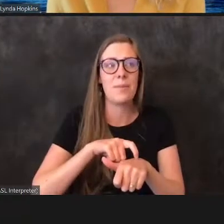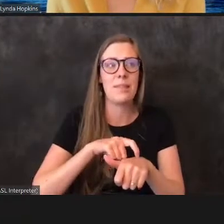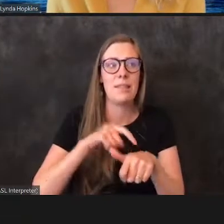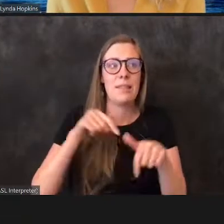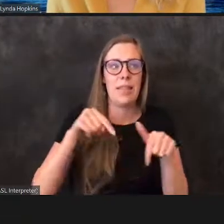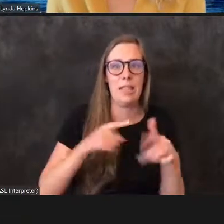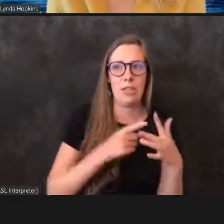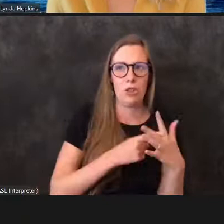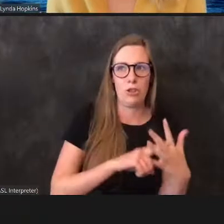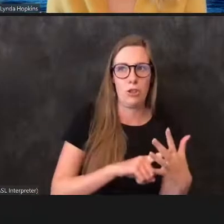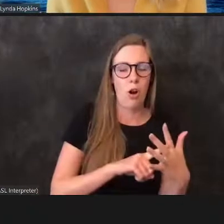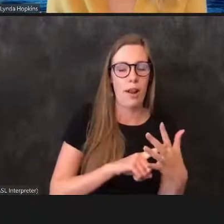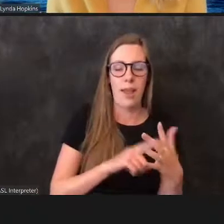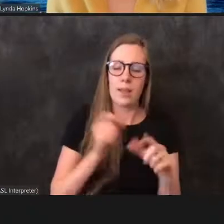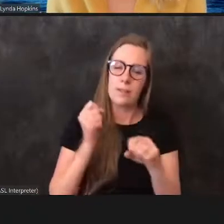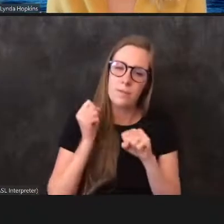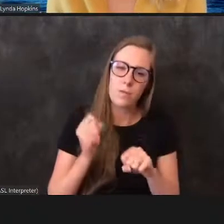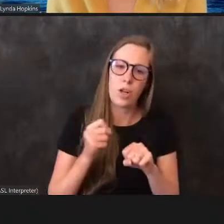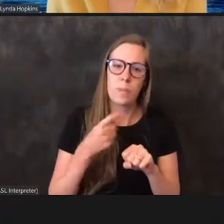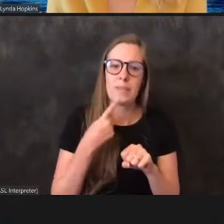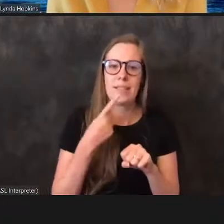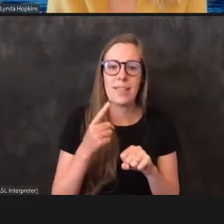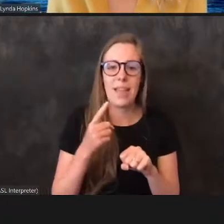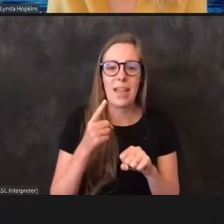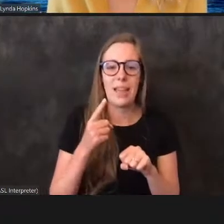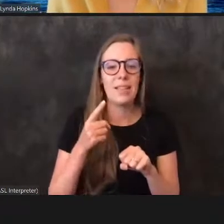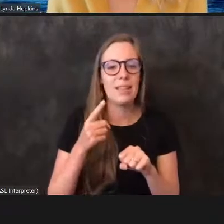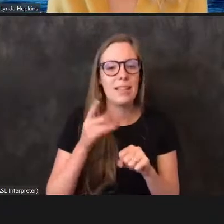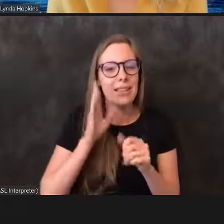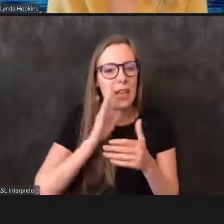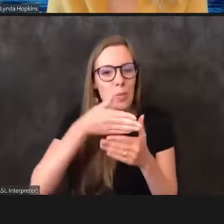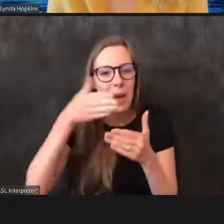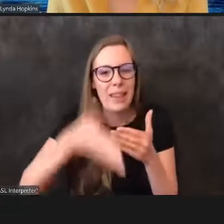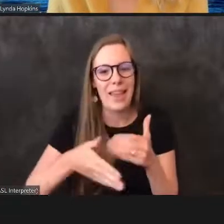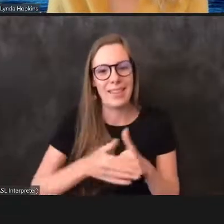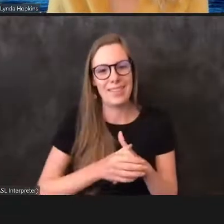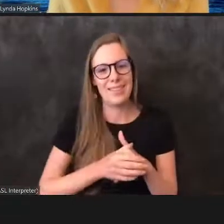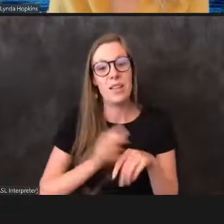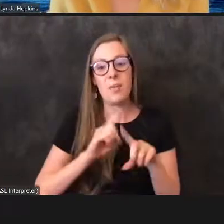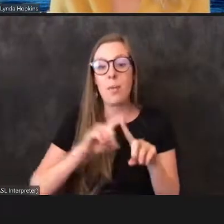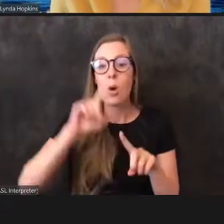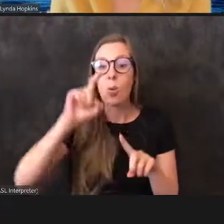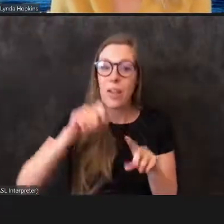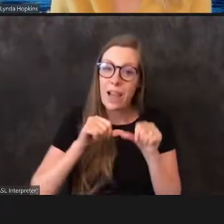de esta pandemia, yo podría afirmar mente decirles que hay luz al final del túnel.